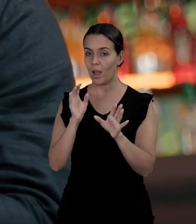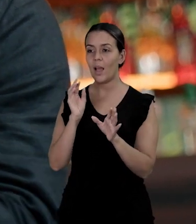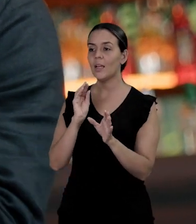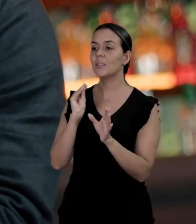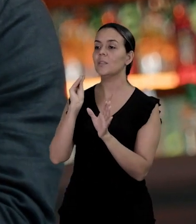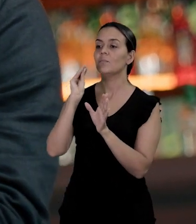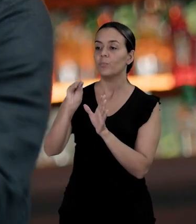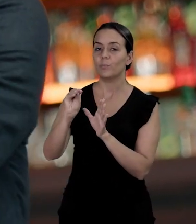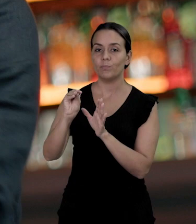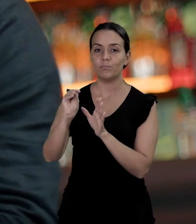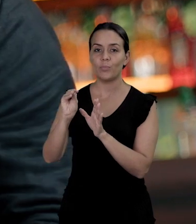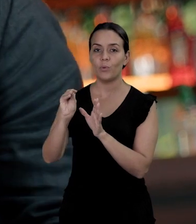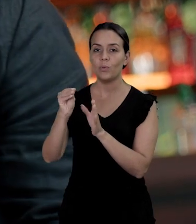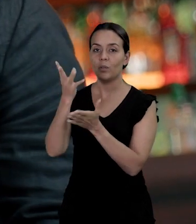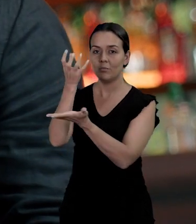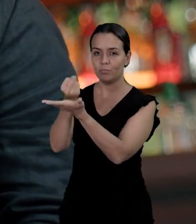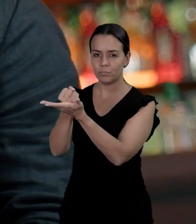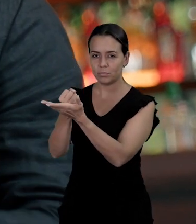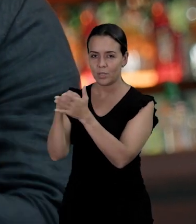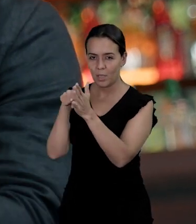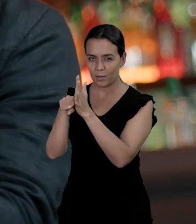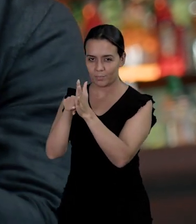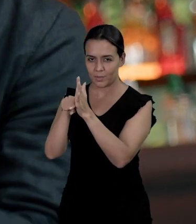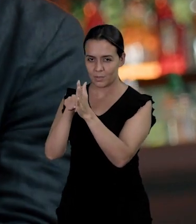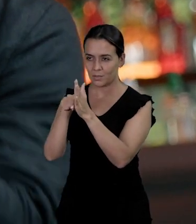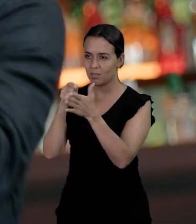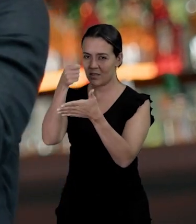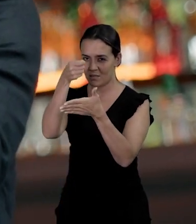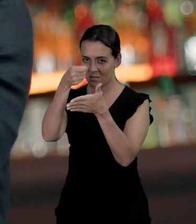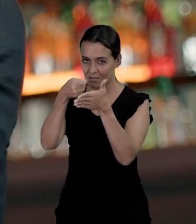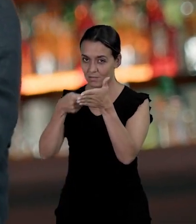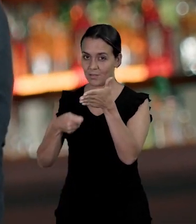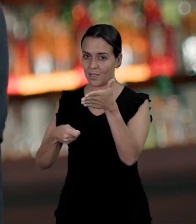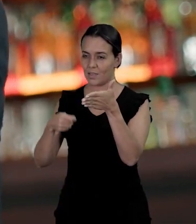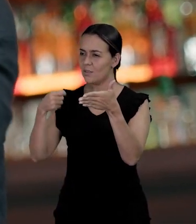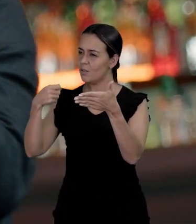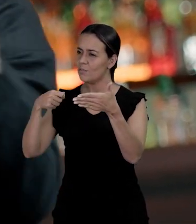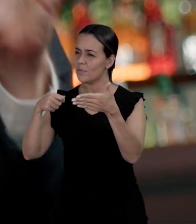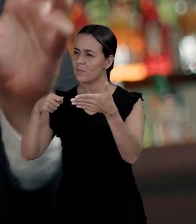Muito repórter vive disso. Fica no Google, pesquisa, tem que fazer um texto, faz uma manchete,